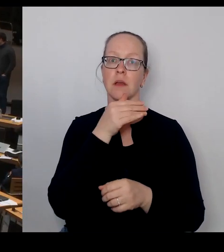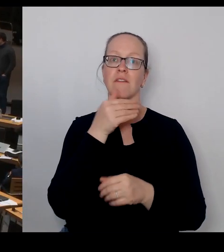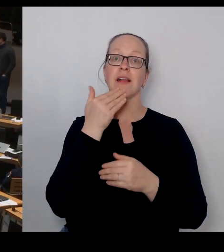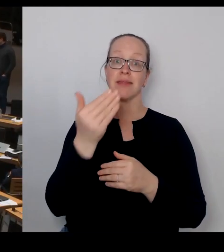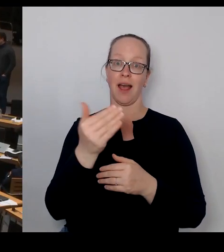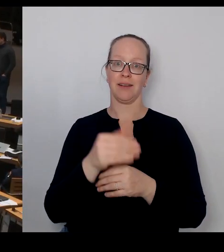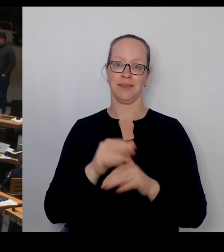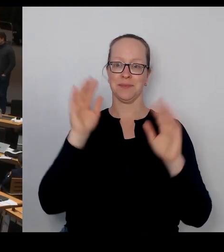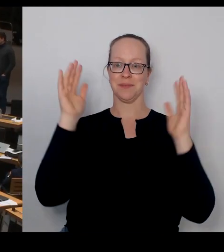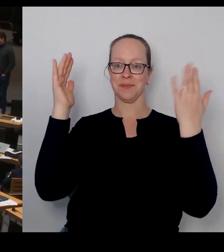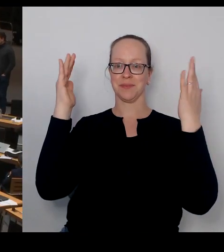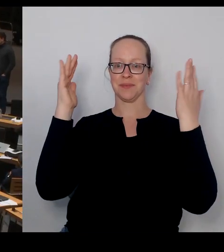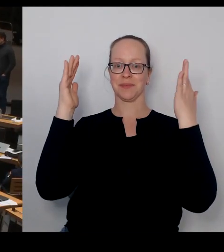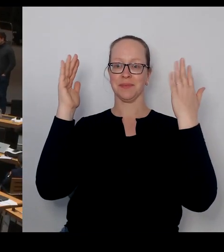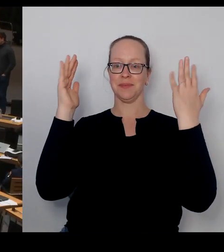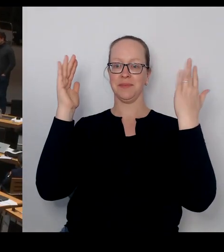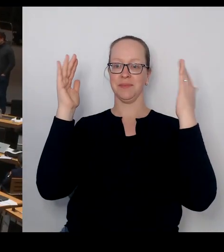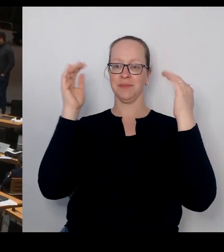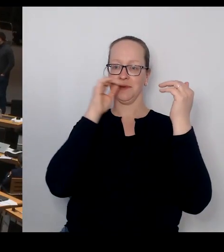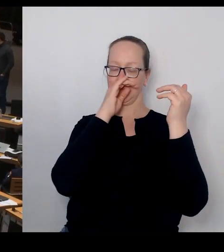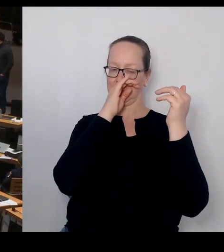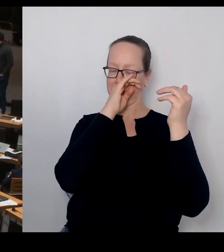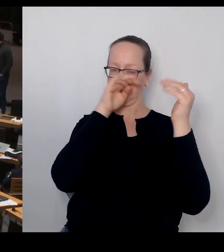Für die SPD Fraktion hat der Kollege Meyer das Wort.